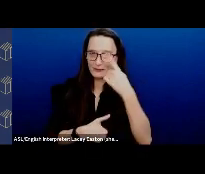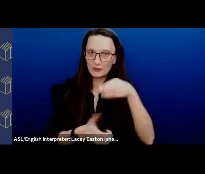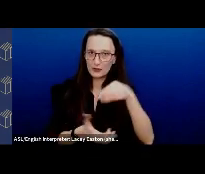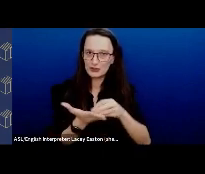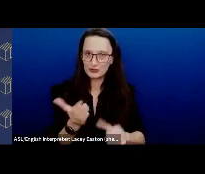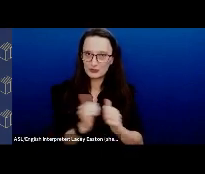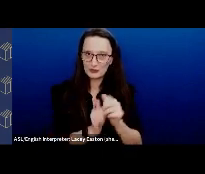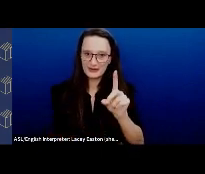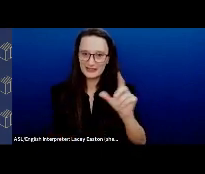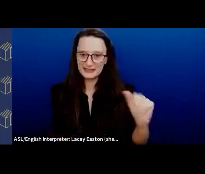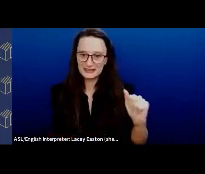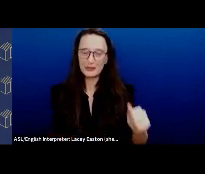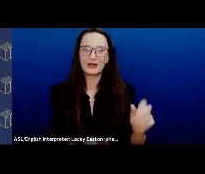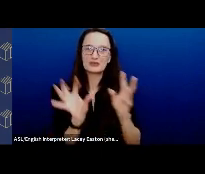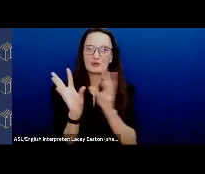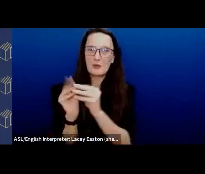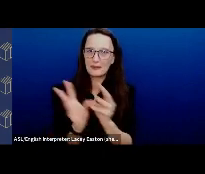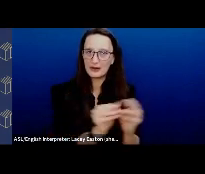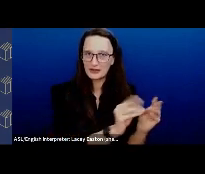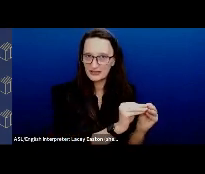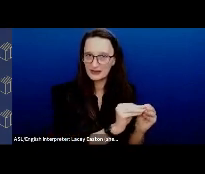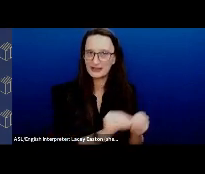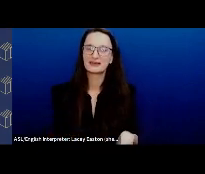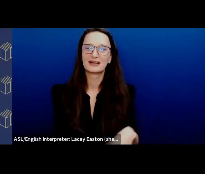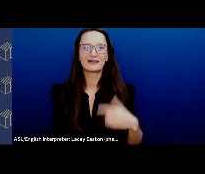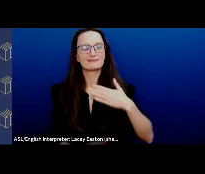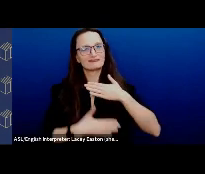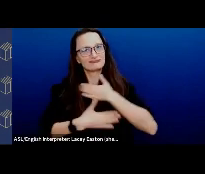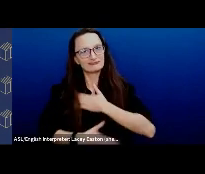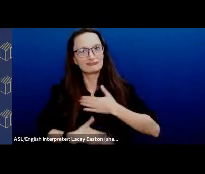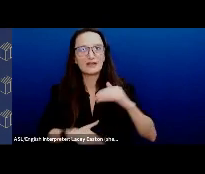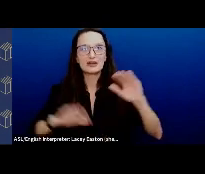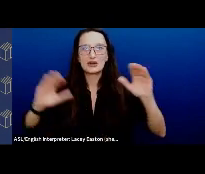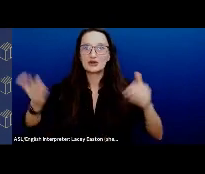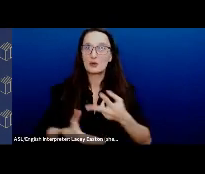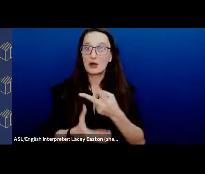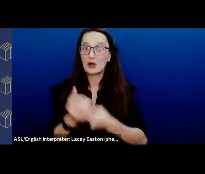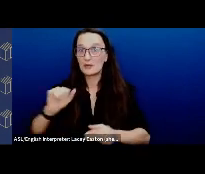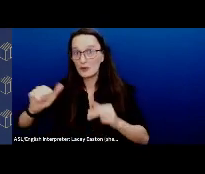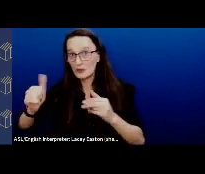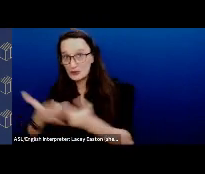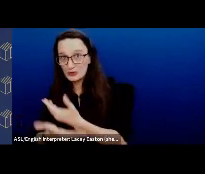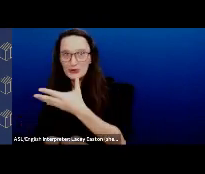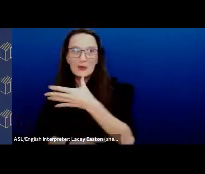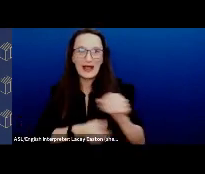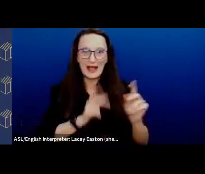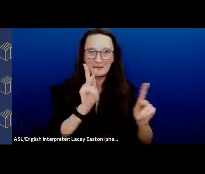Es para mí un gran placer dar la bienvenida a los participantes nuevos y recurrentes. Las dos primeras